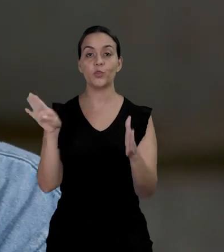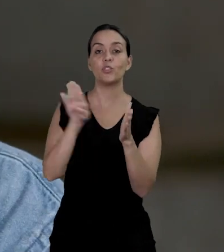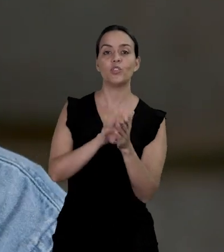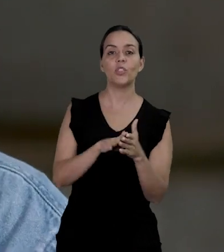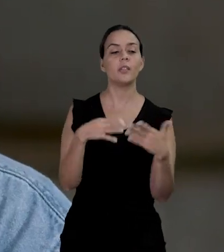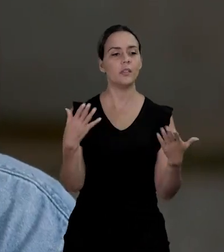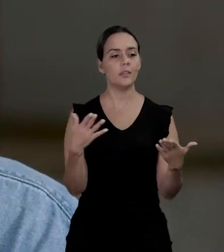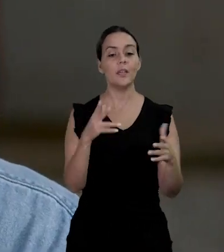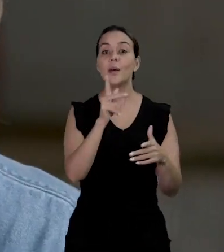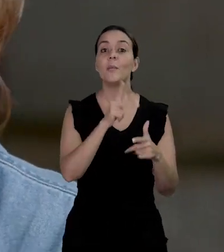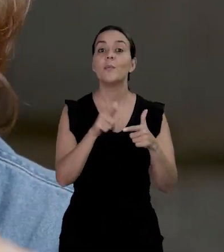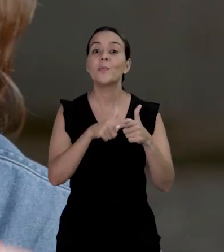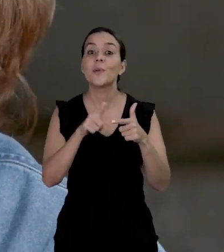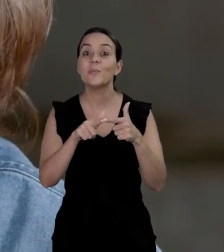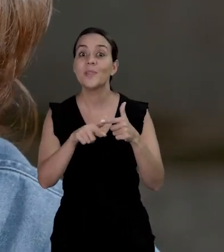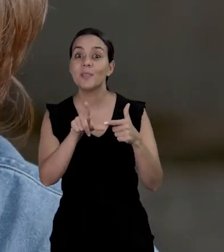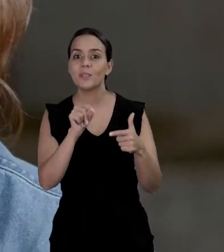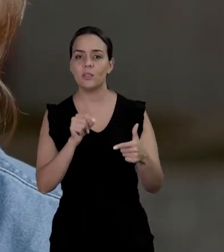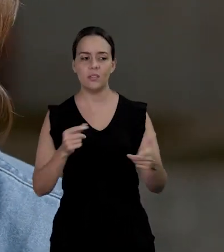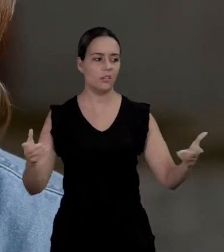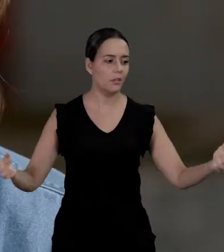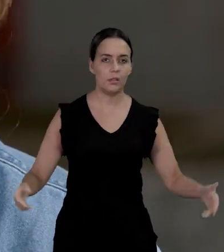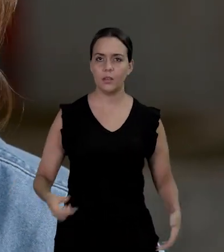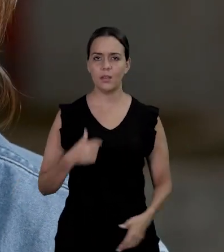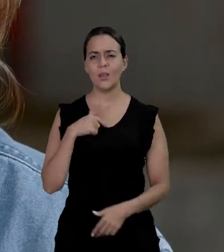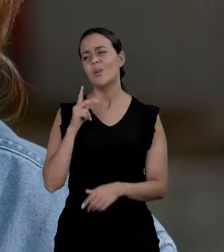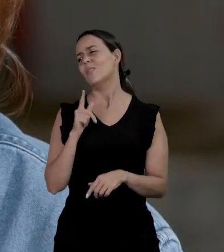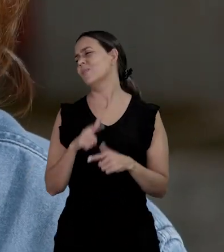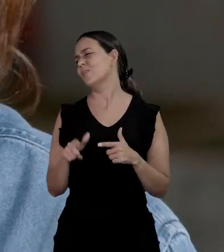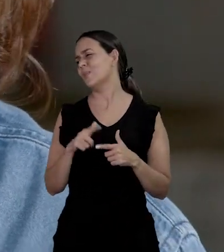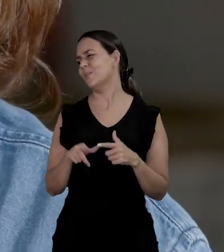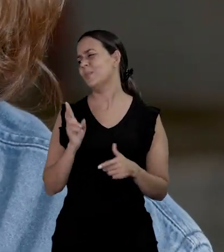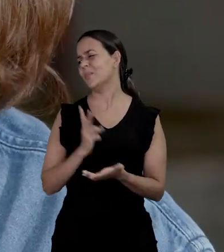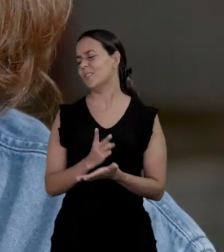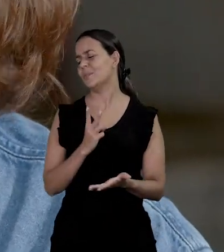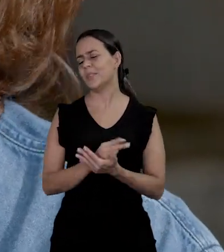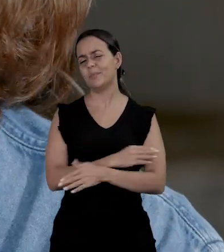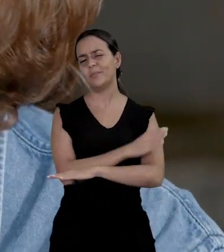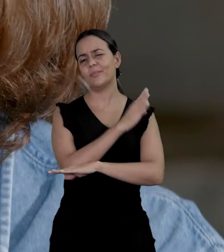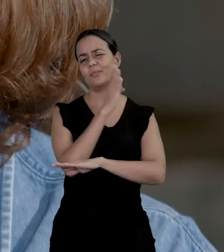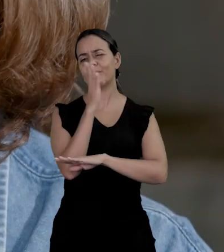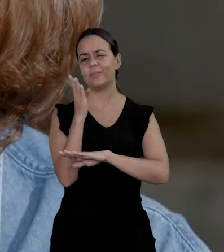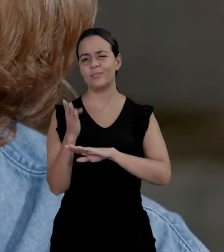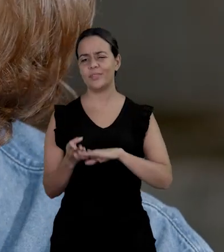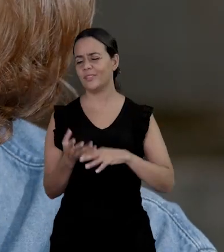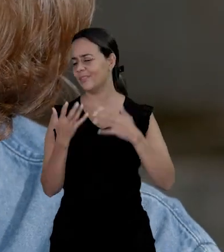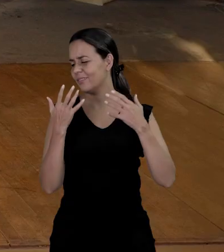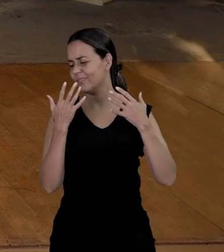primeira coisa que vocês tem que fazer é escolher um problema. Cara, eu tenho problema o dia inteiro, eu não quero escolher um problema.